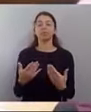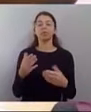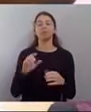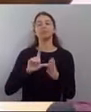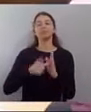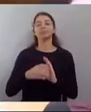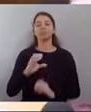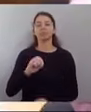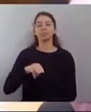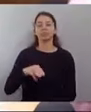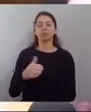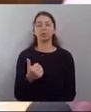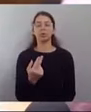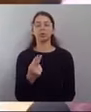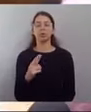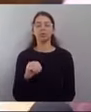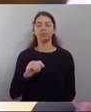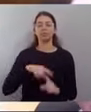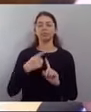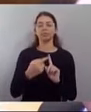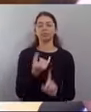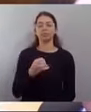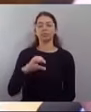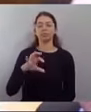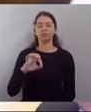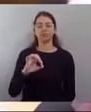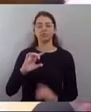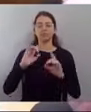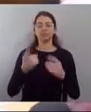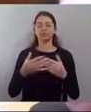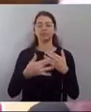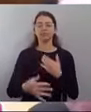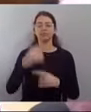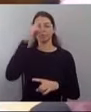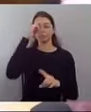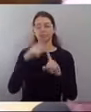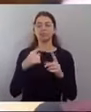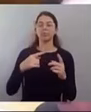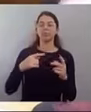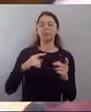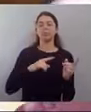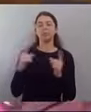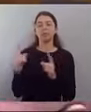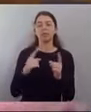com o objetivo de colmatar as carências de mobilidade urbana que existiam na rede